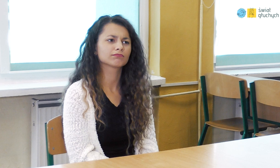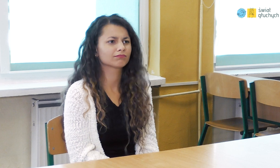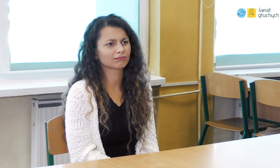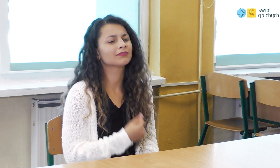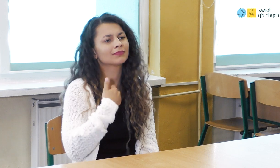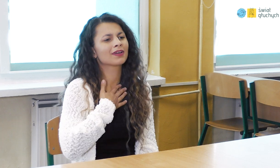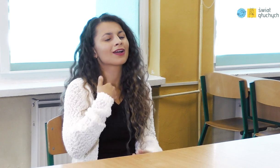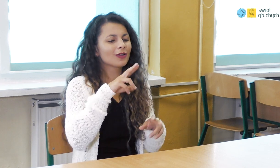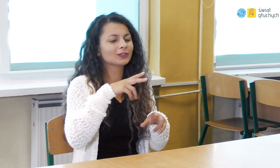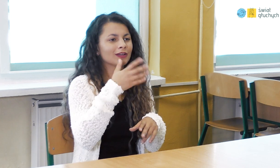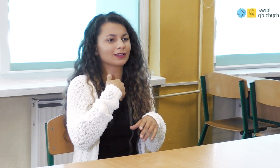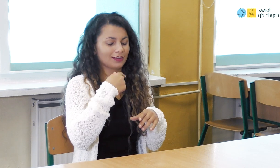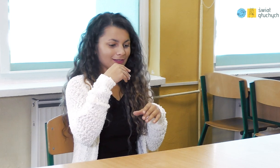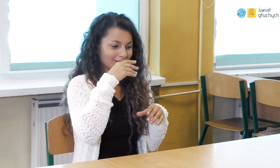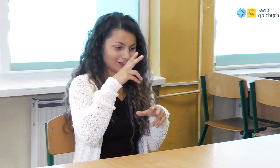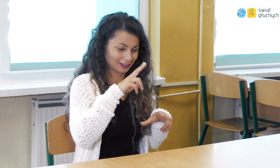Moja rodzina jest głucha.